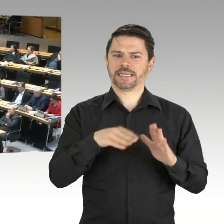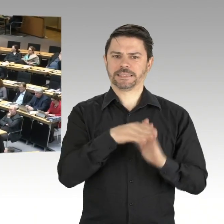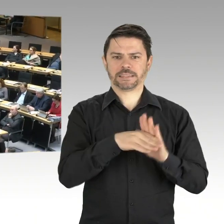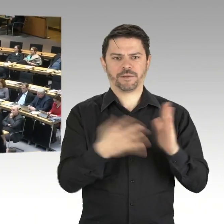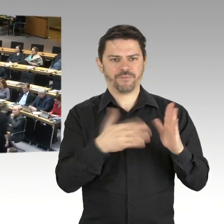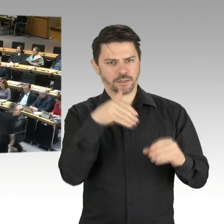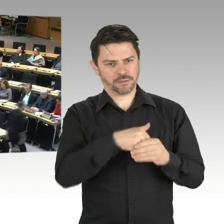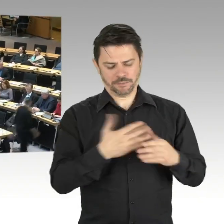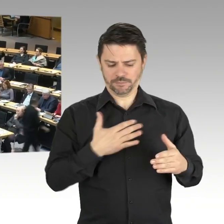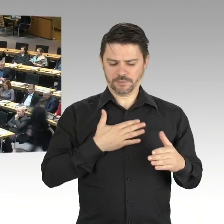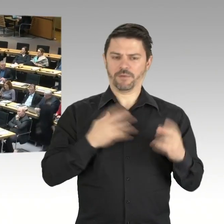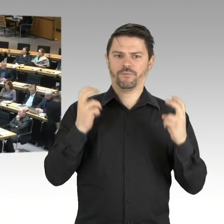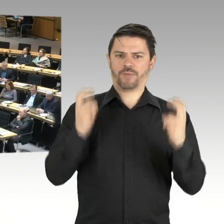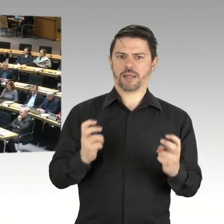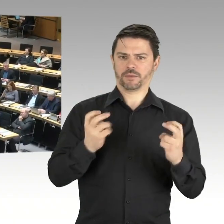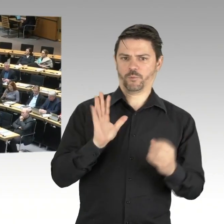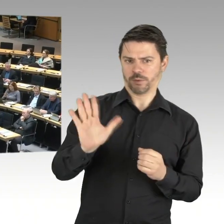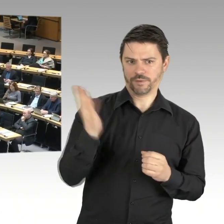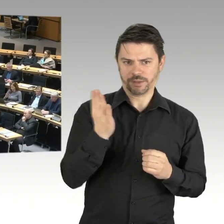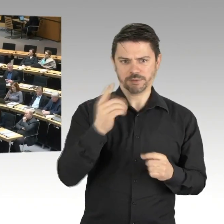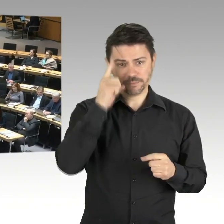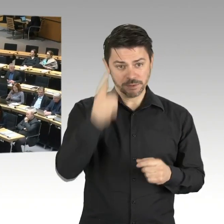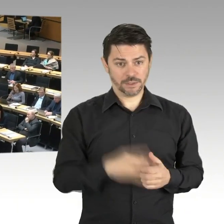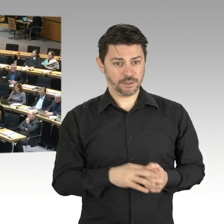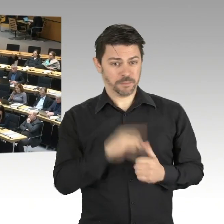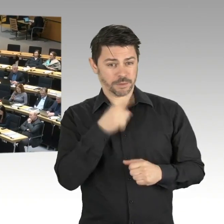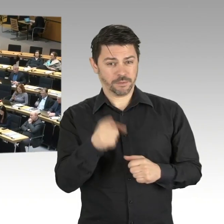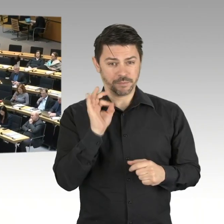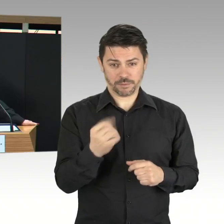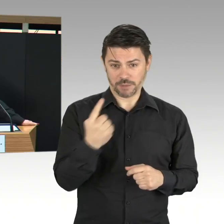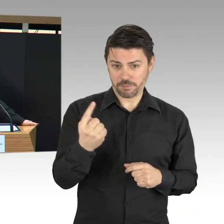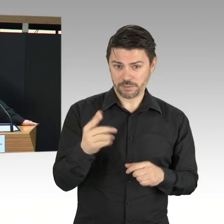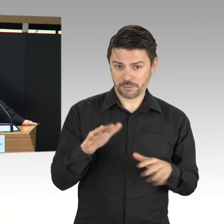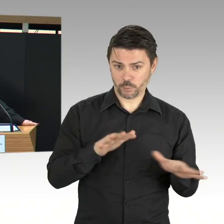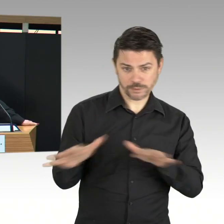Außerdem gibt es in allen Bezirken kostenlose Mieterberatung,